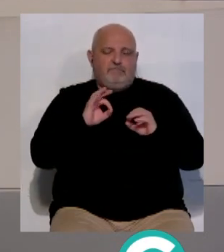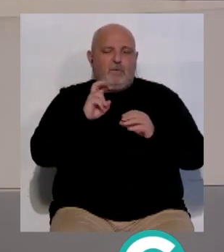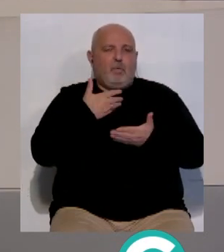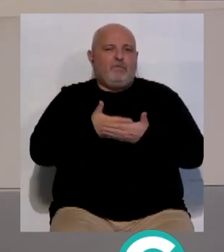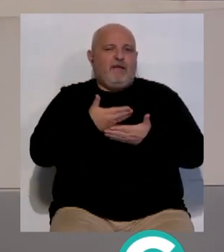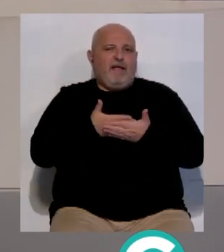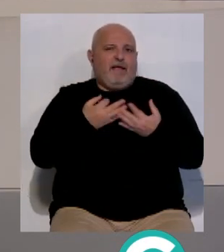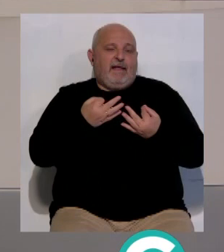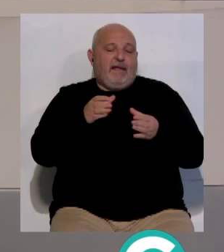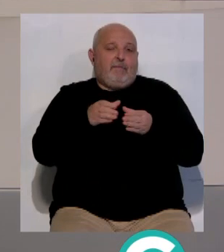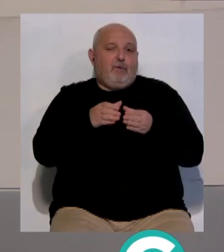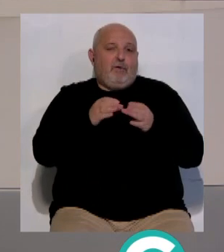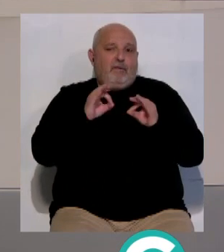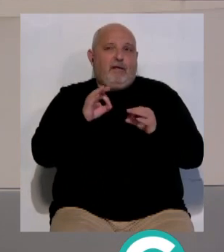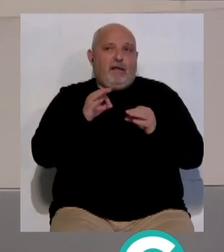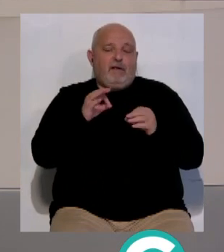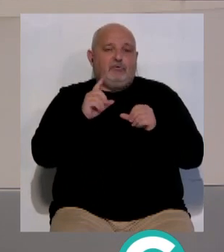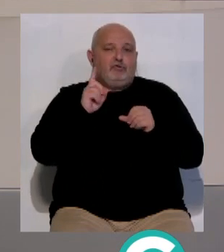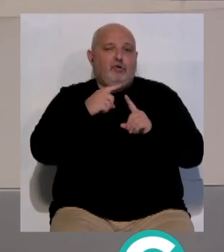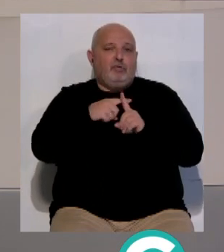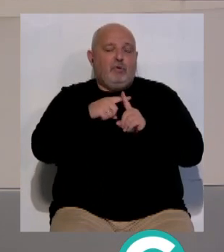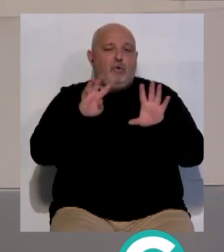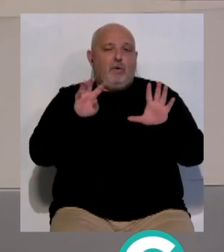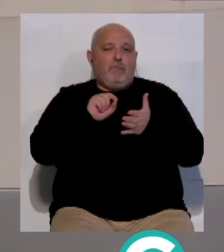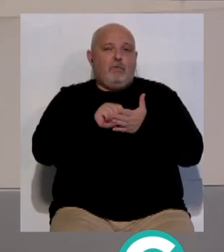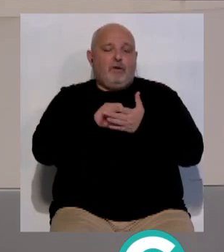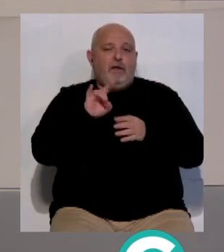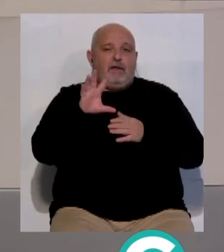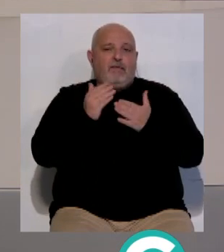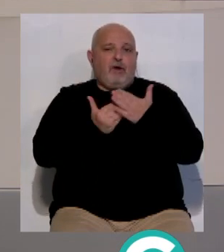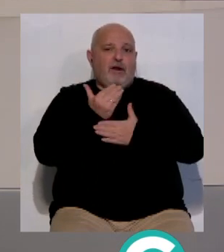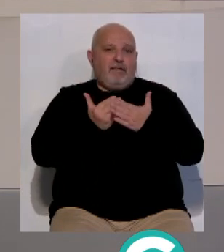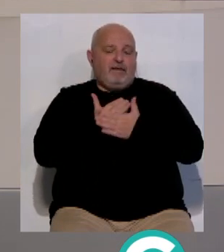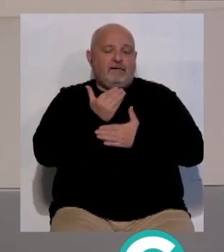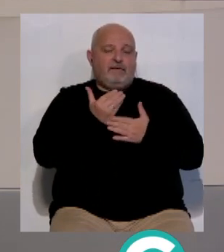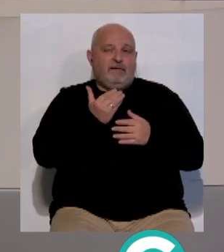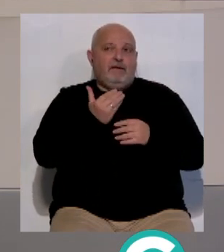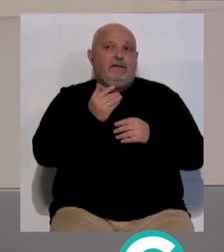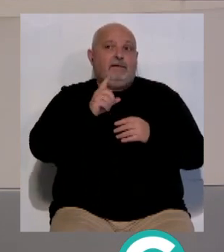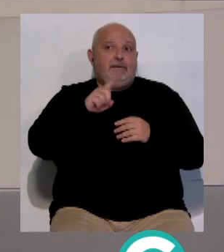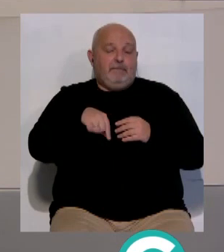que su equipo actualmente solo ha sumado nueve puntos en 15 jornadas y evidentemente no solo